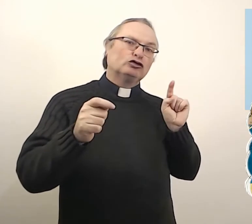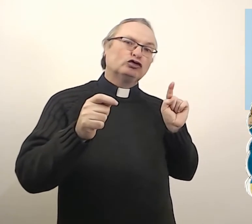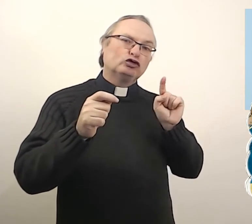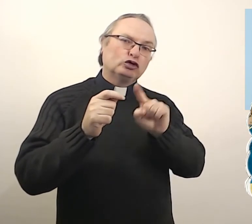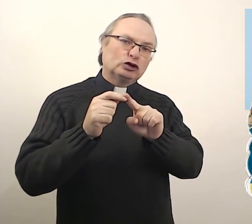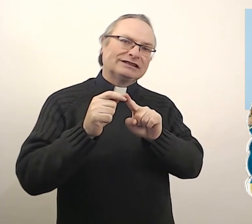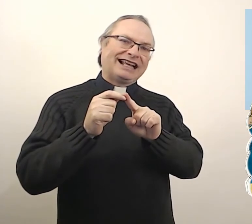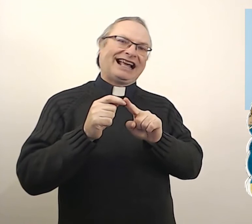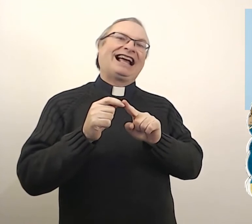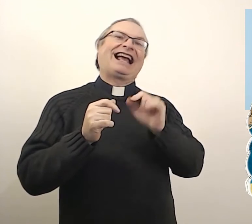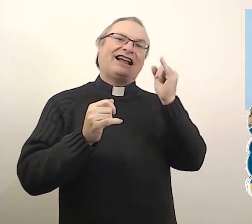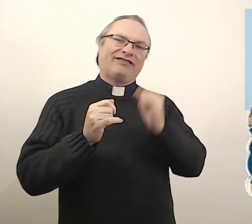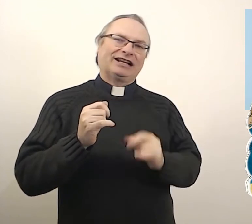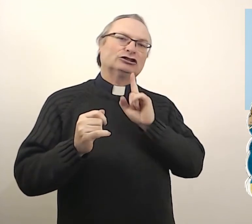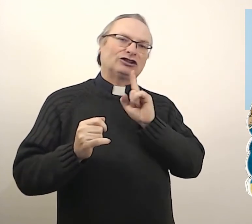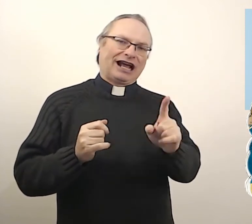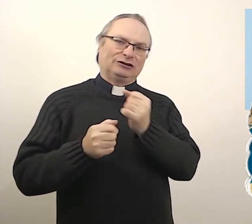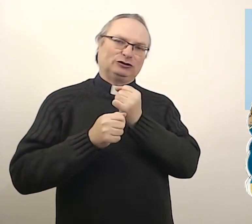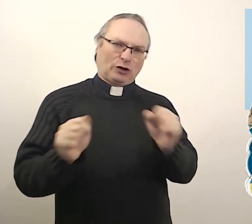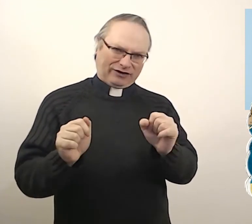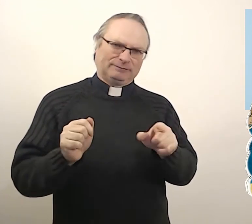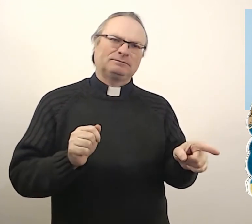jusqu'à la fin sera sauvé.